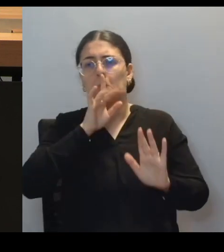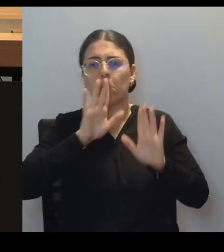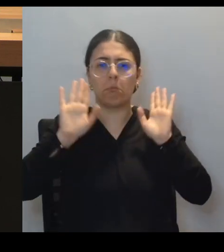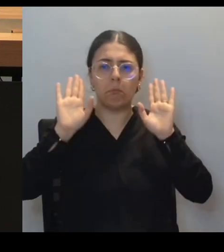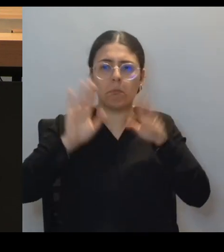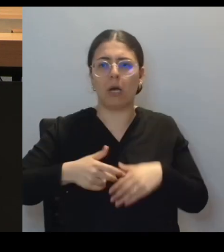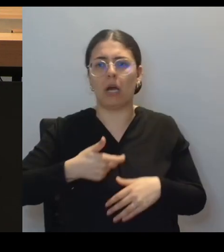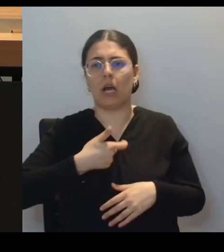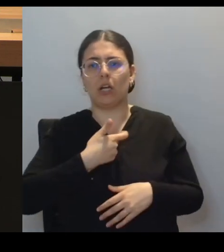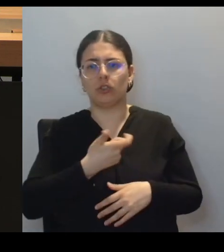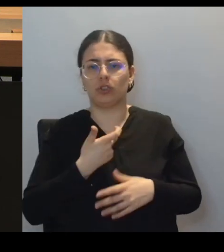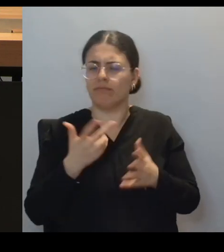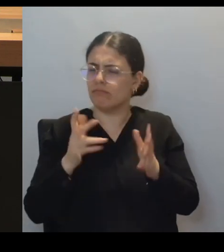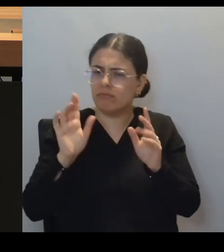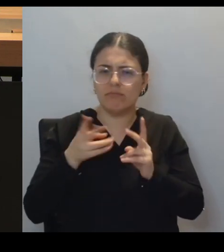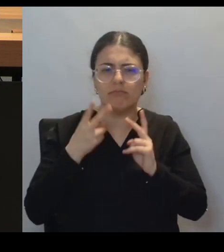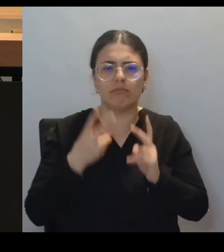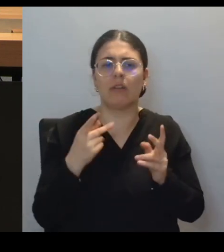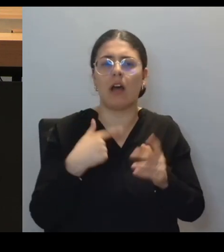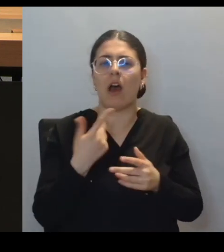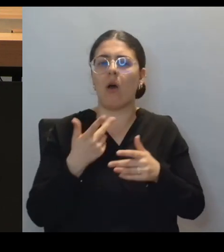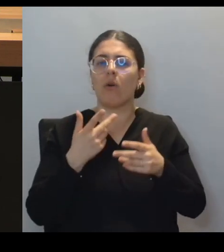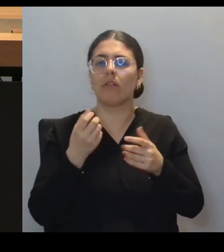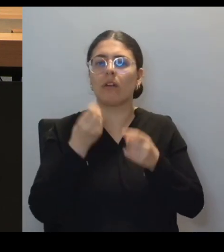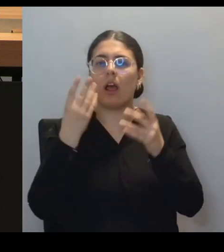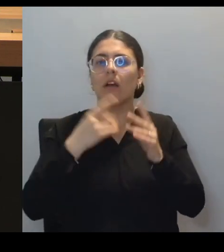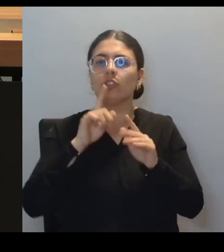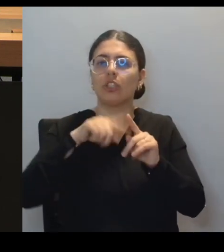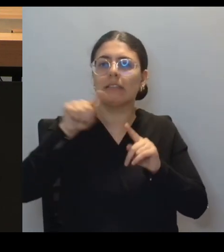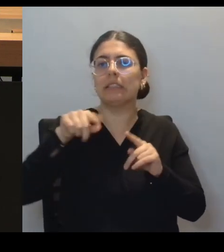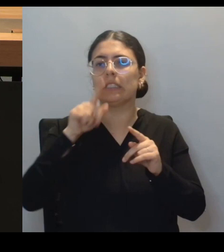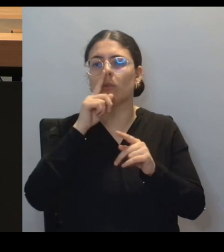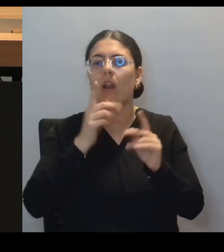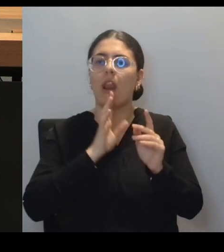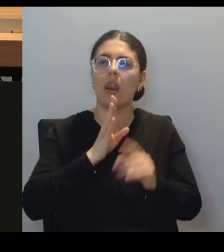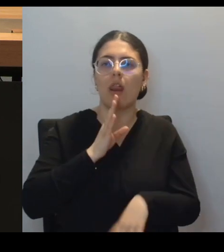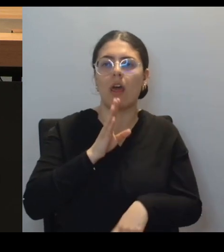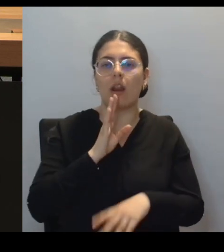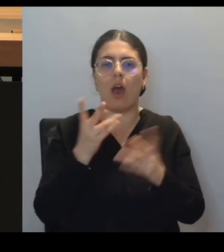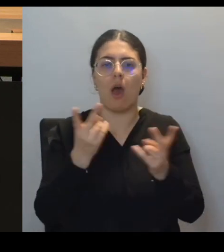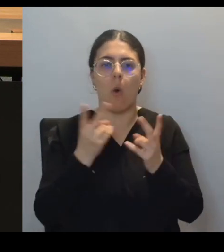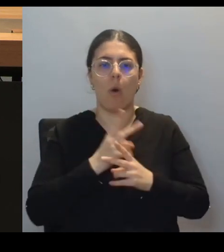reicht nicht aus um diejenigen zu schützen, die in einem Netz aus Scham und Isolation gefangen sind.